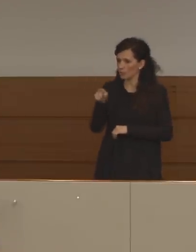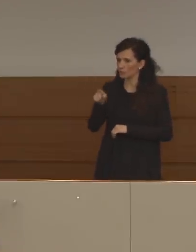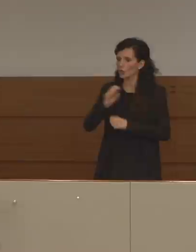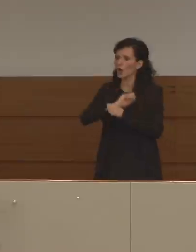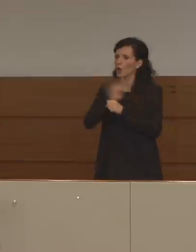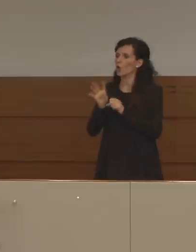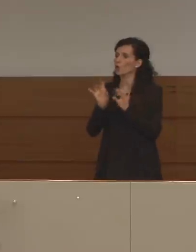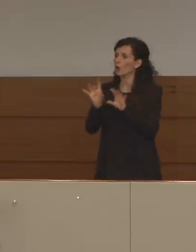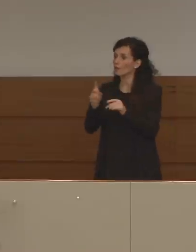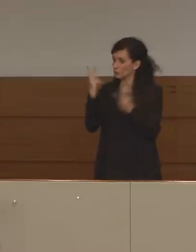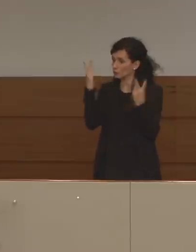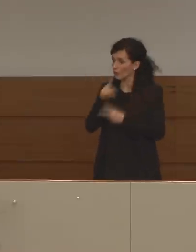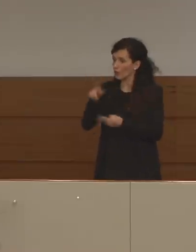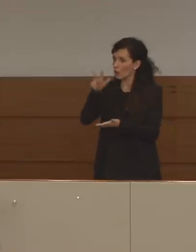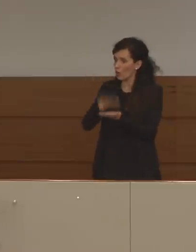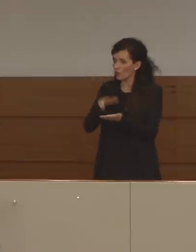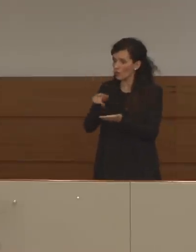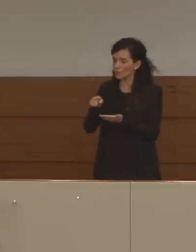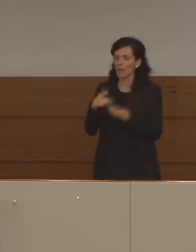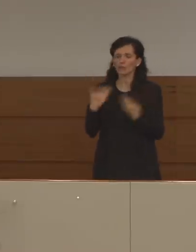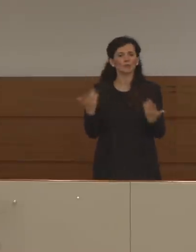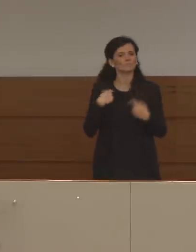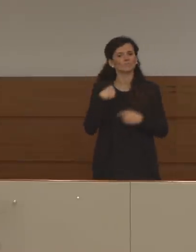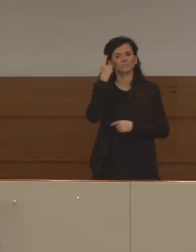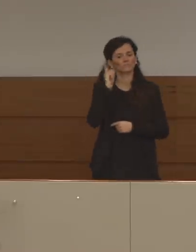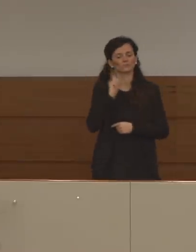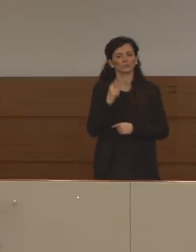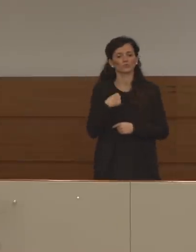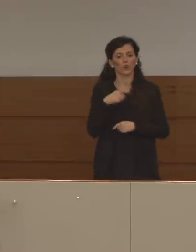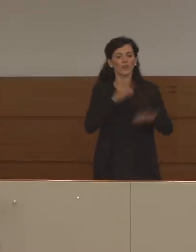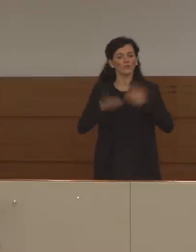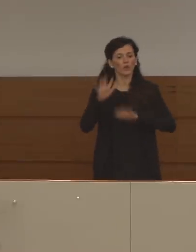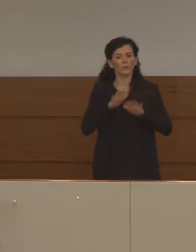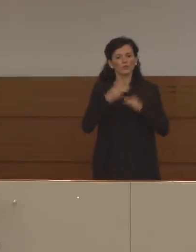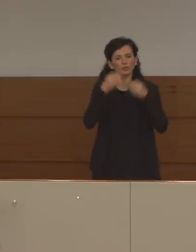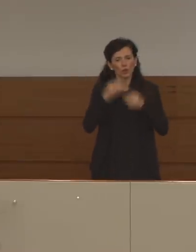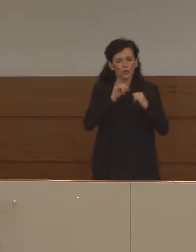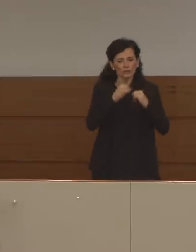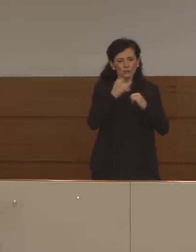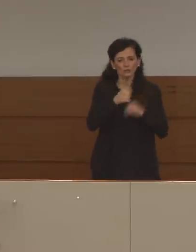Non ho dati specifici per ogni persona quindi non conosco il dato di questa persona.